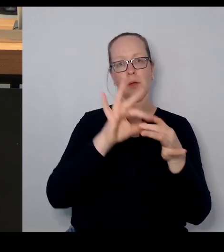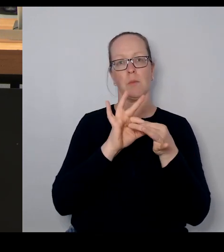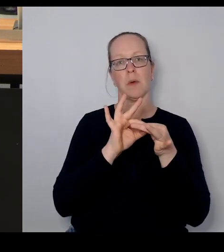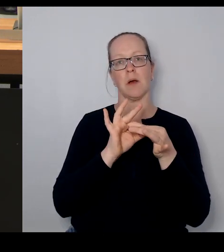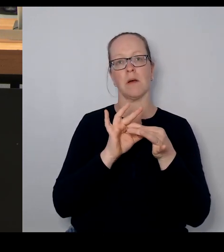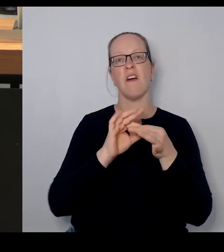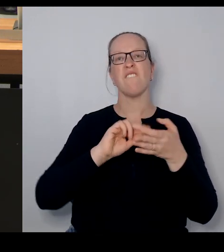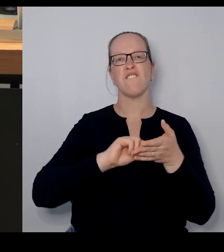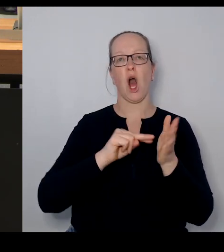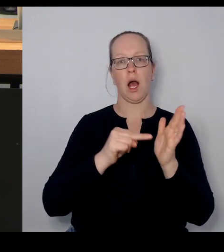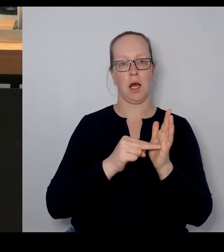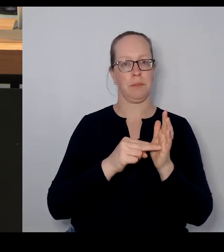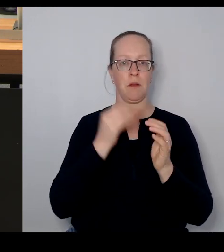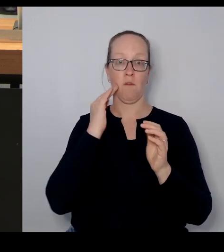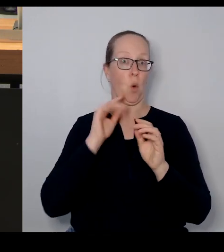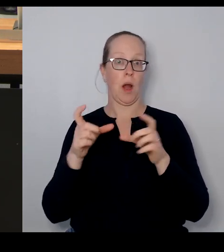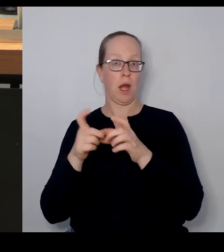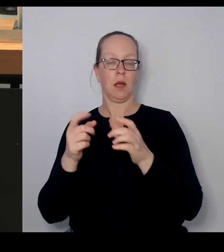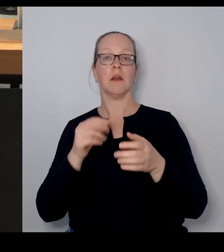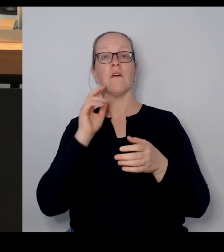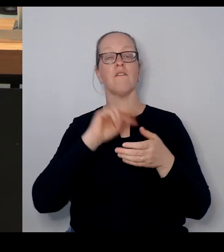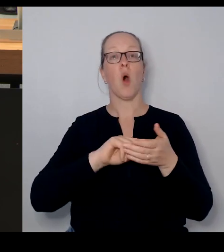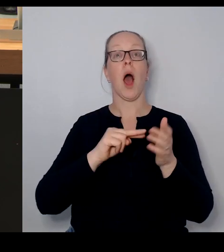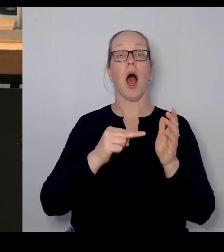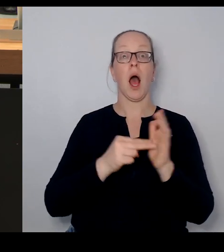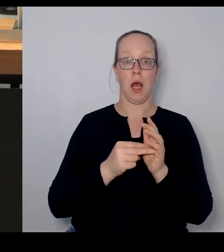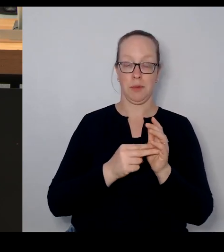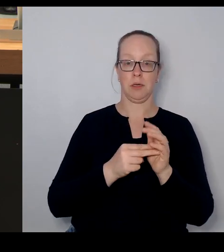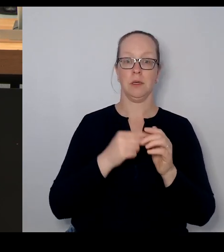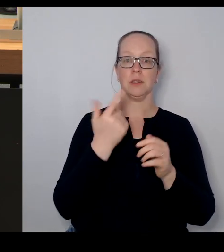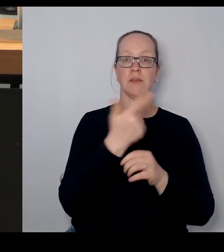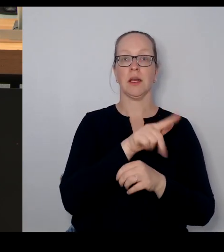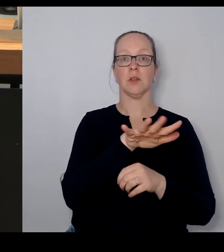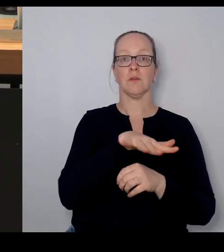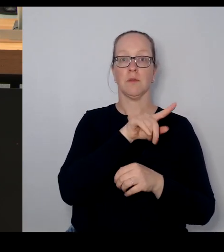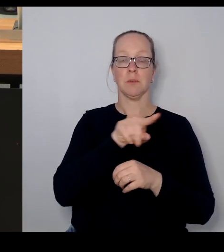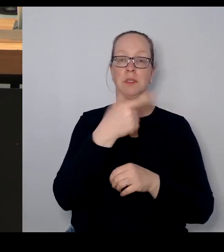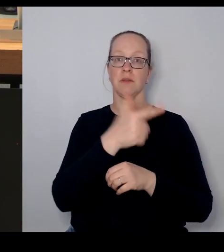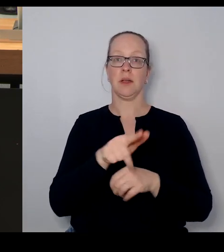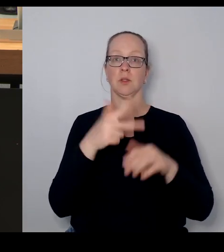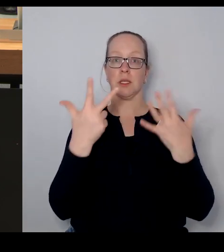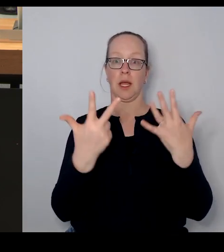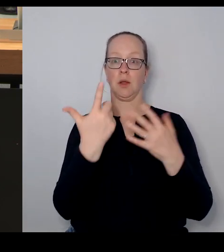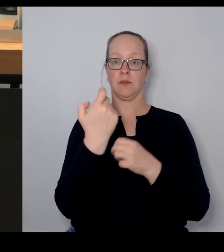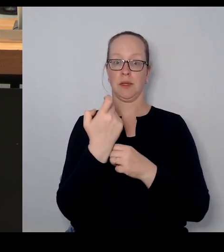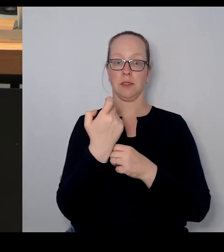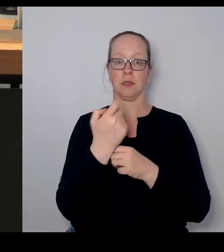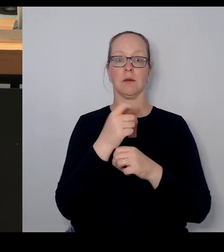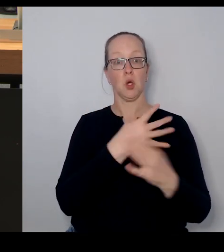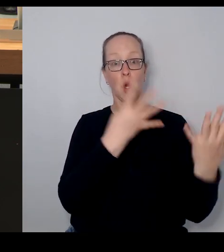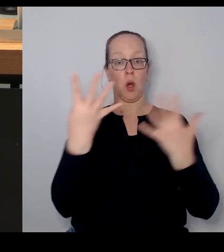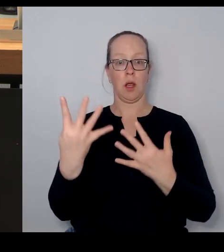In neun Jahren sind 2150 Vorhaben pro Jahr die Landesgenehmigungen im Flüchtlingsbaurecht. In diesem